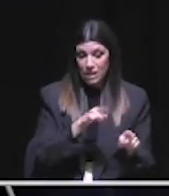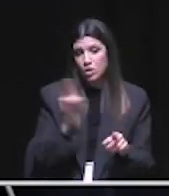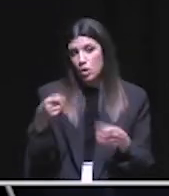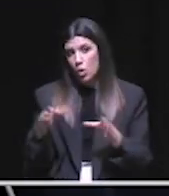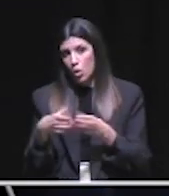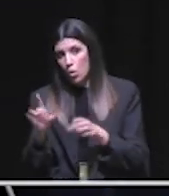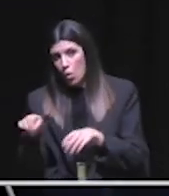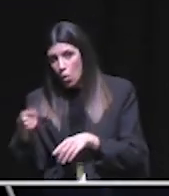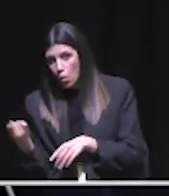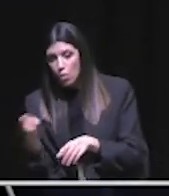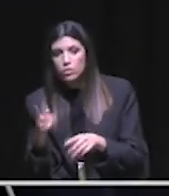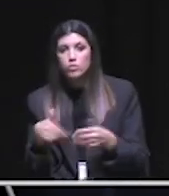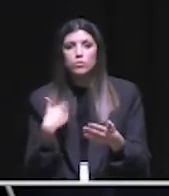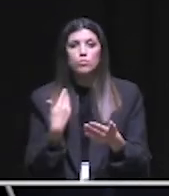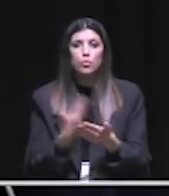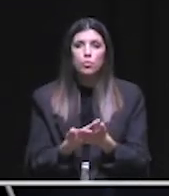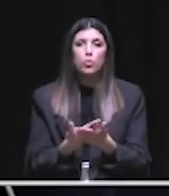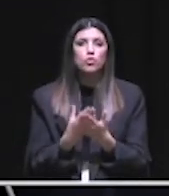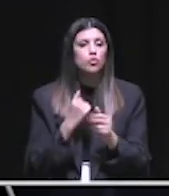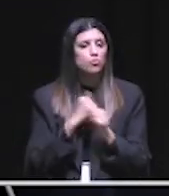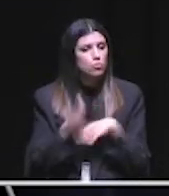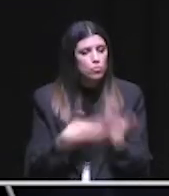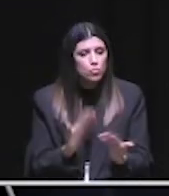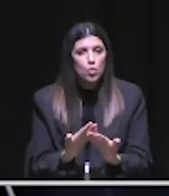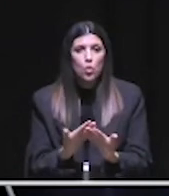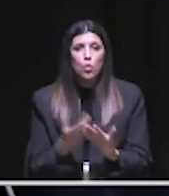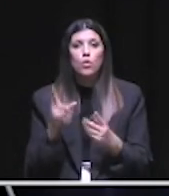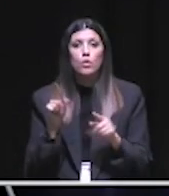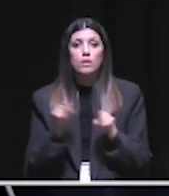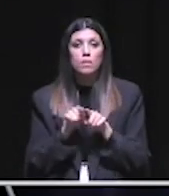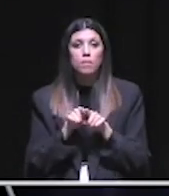a executar as suas propostas e não a gorar as expectativas dos participantes